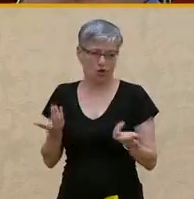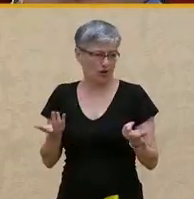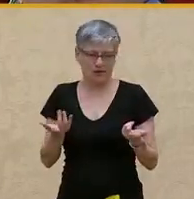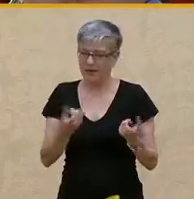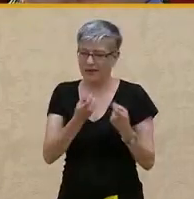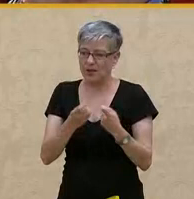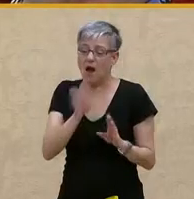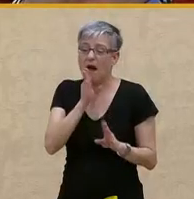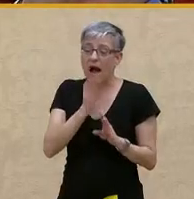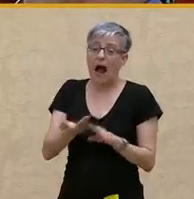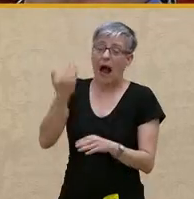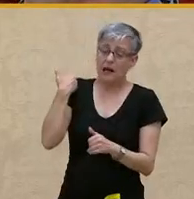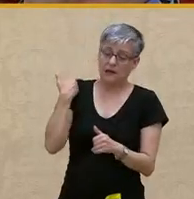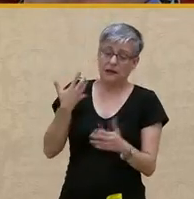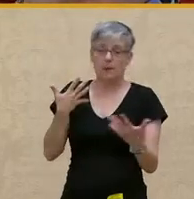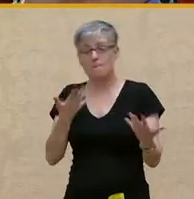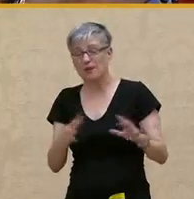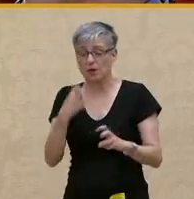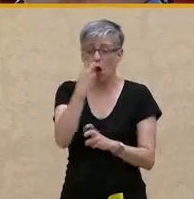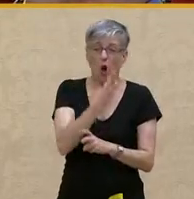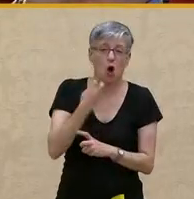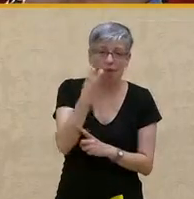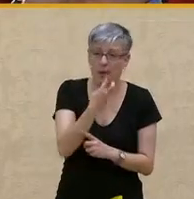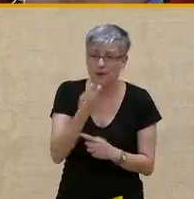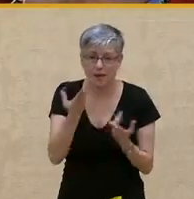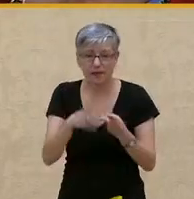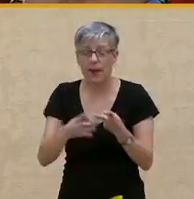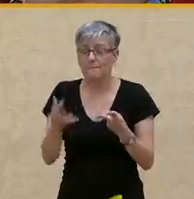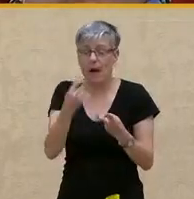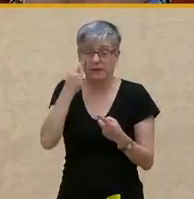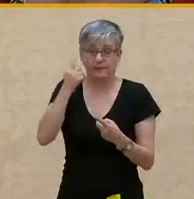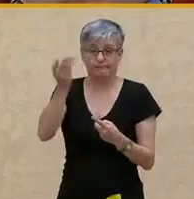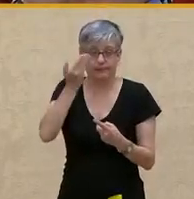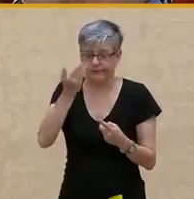Antes sí que podía comunicarme oralmente, pero ya, con la visión, leyendo los labios